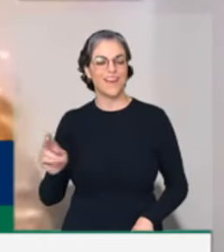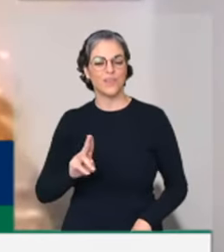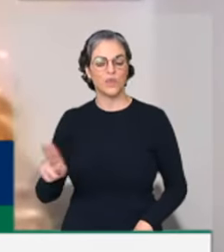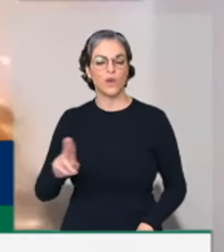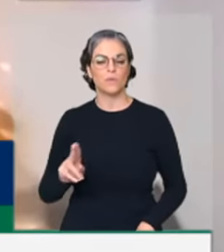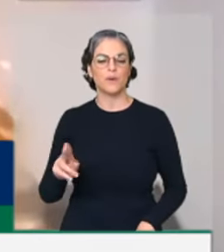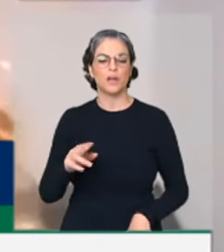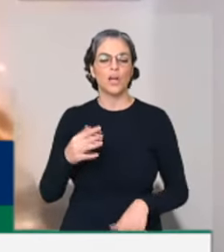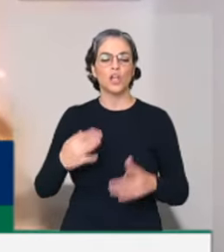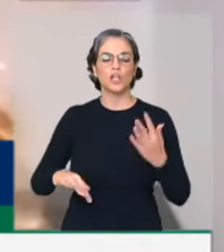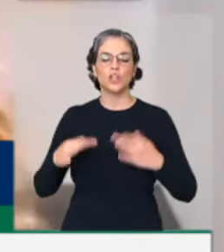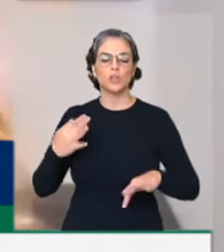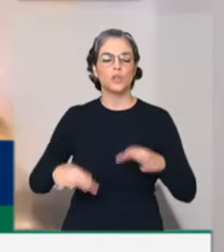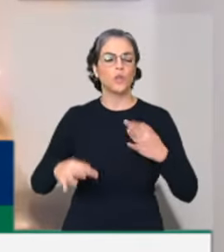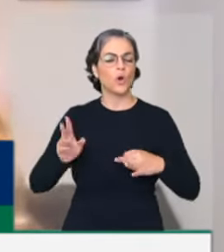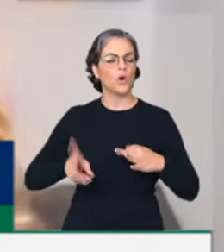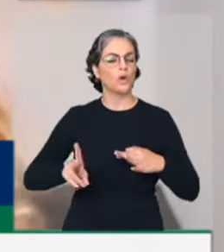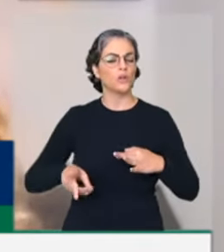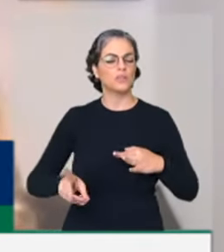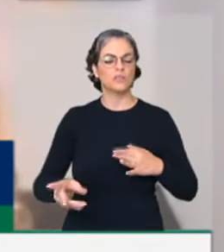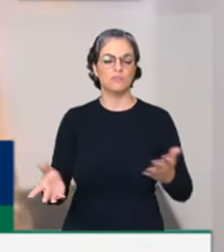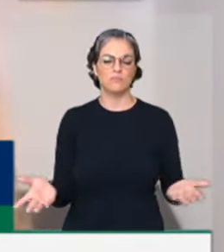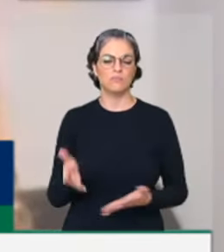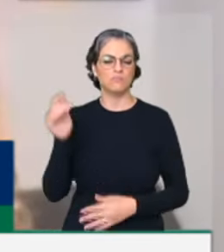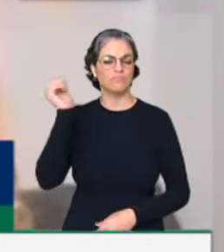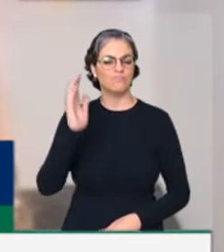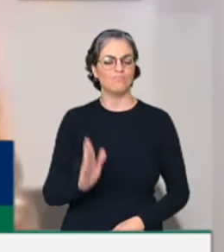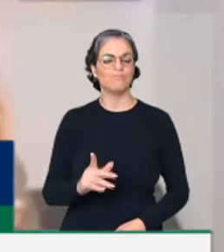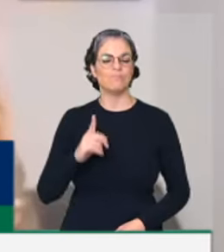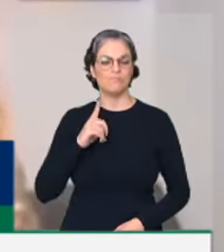ESTÁ VIVENDO. AROLDO SABIA DISSO E SE REVOLTAVA CONOSCO PORQUE NÓS ESTAMOS VIVENDO UM